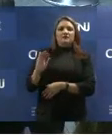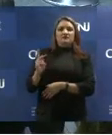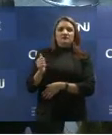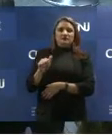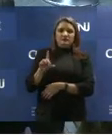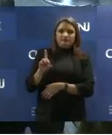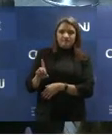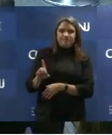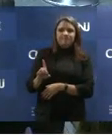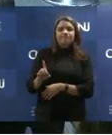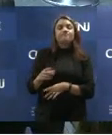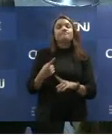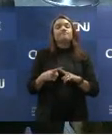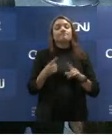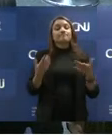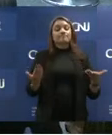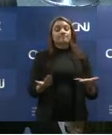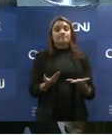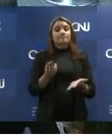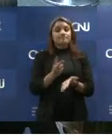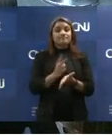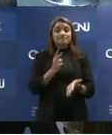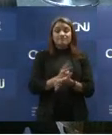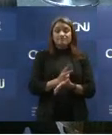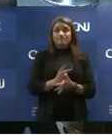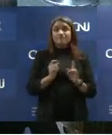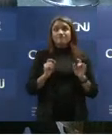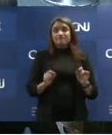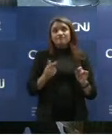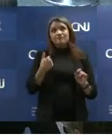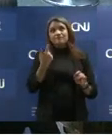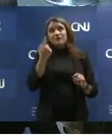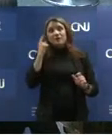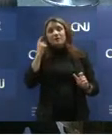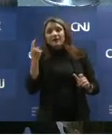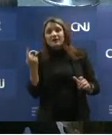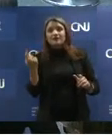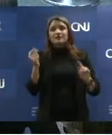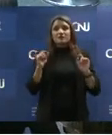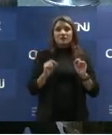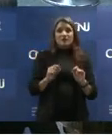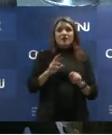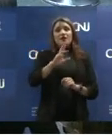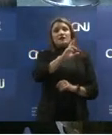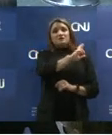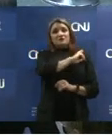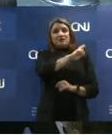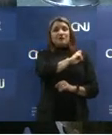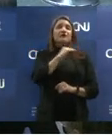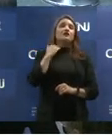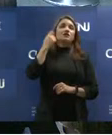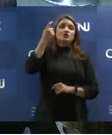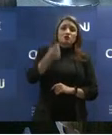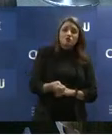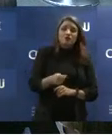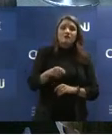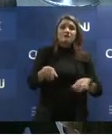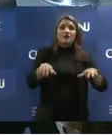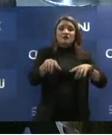por mais que a gente possa falar e pensar no dever do magistrado de controlar sua unidade, gerenciar sua unidade,